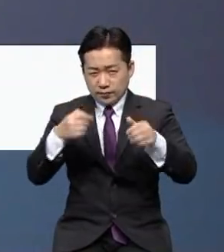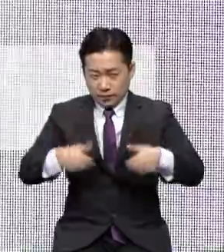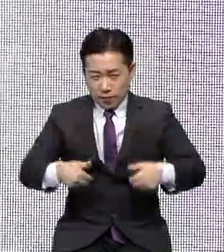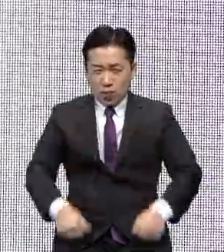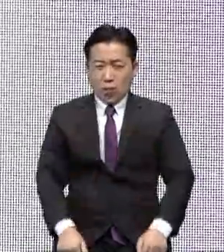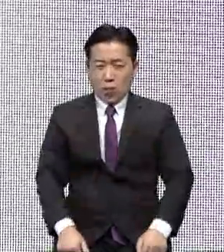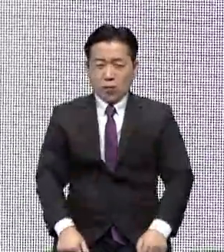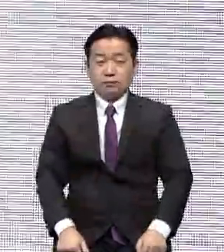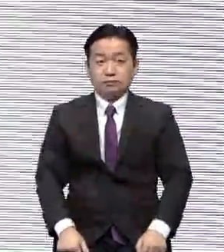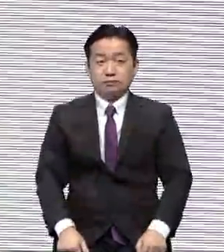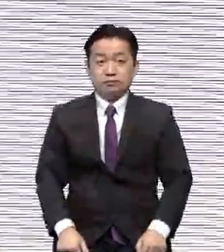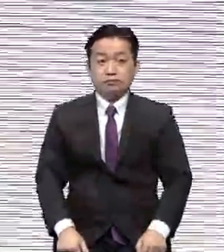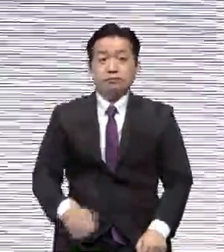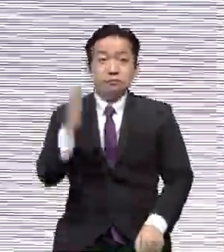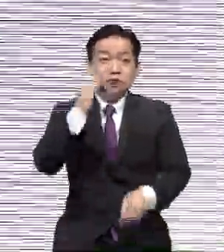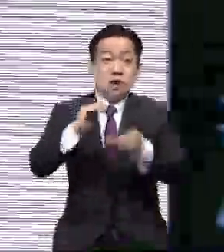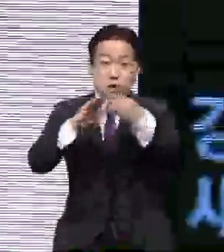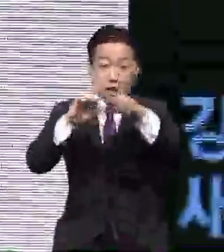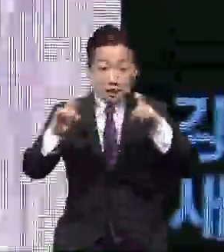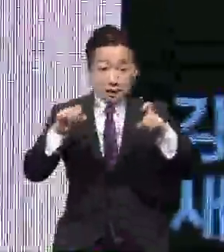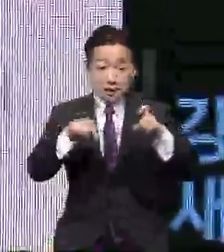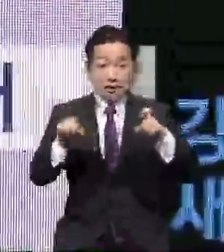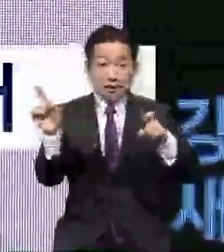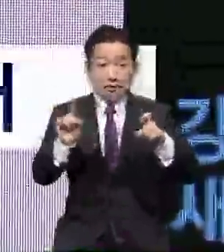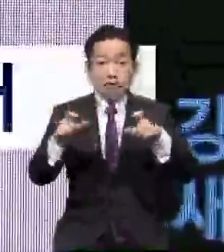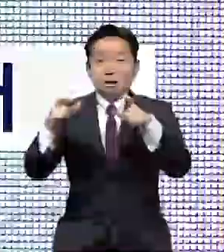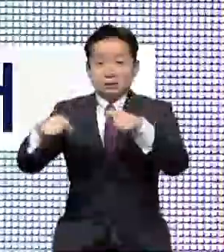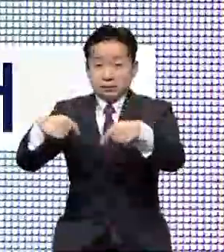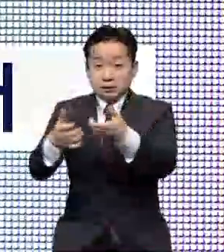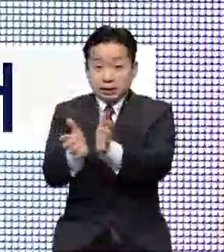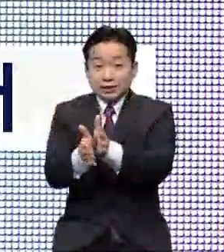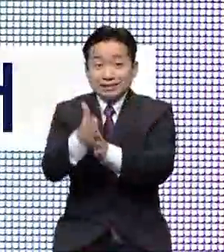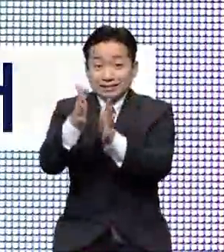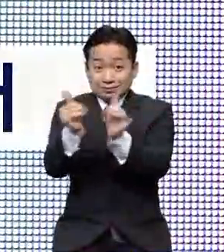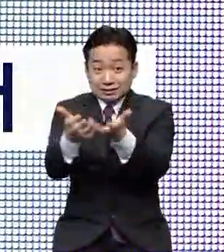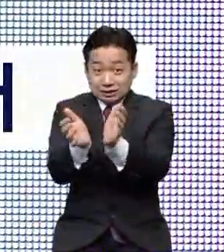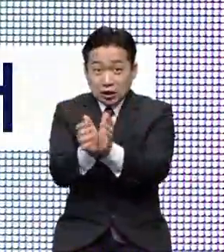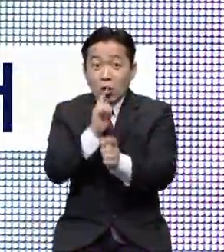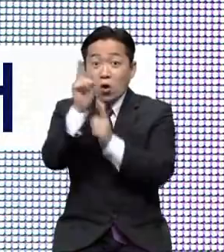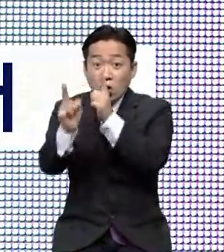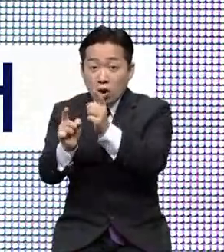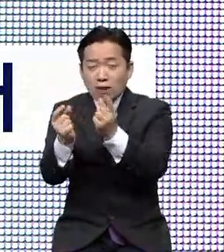(기자) 청와대 국민청원을 본뜬 지자체 시민청원에서도 비슷한 작업이 이루어지고